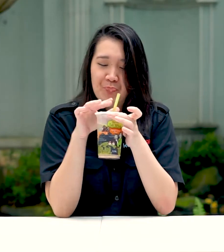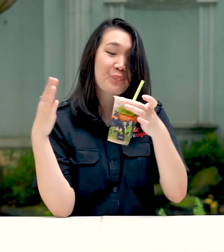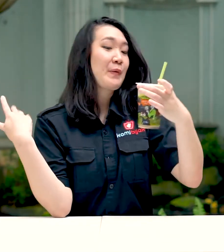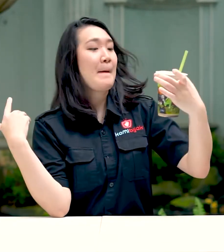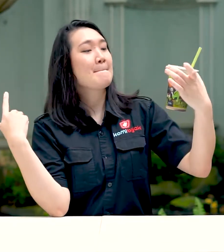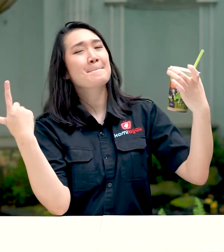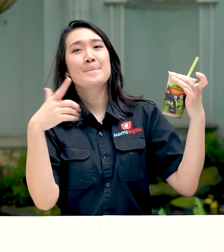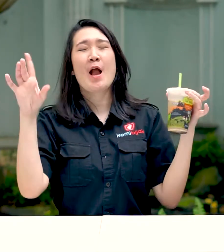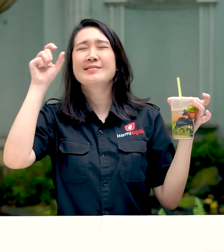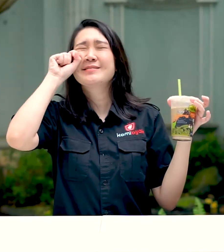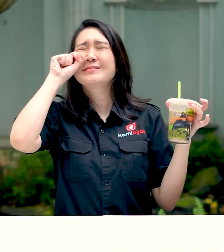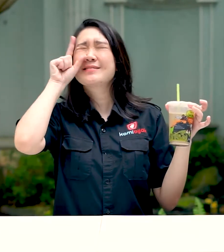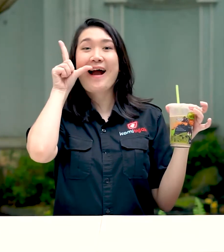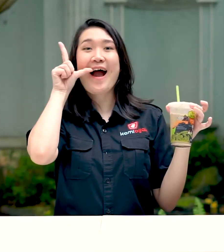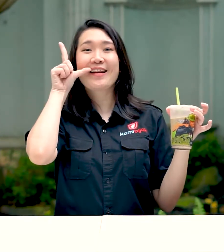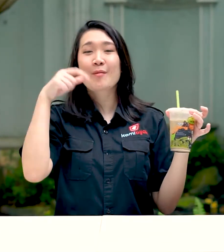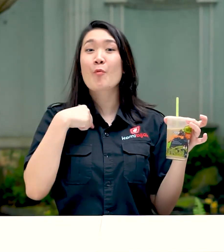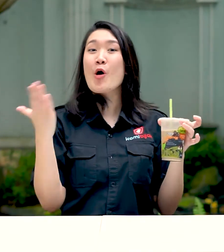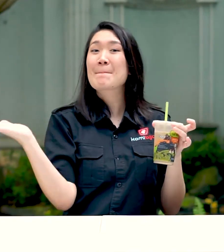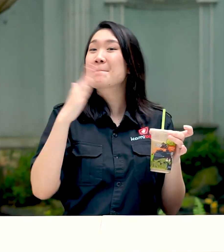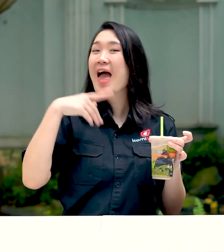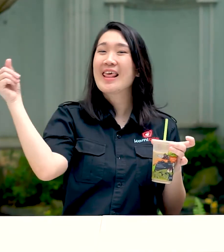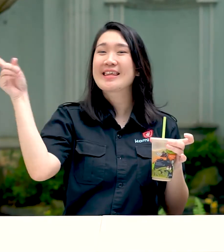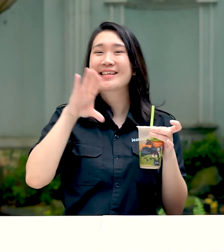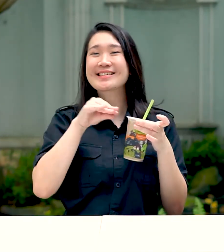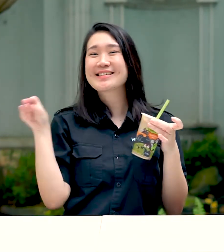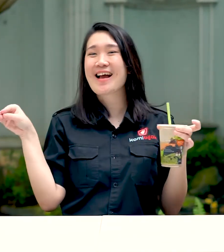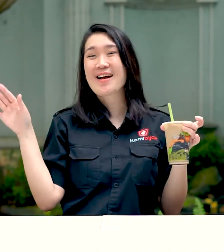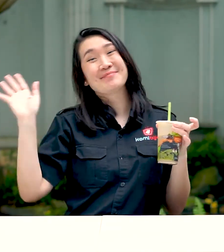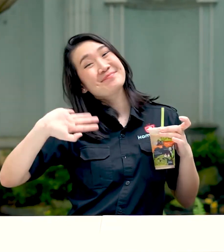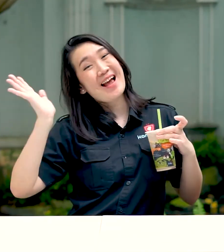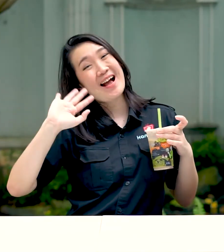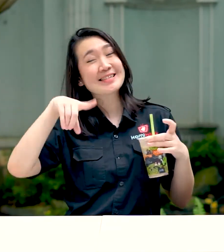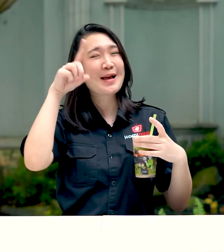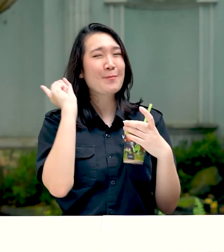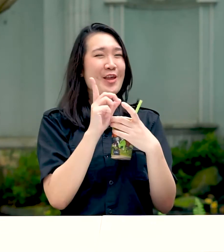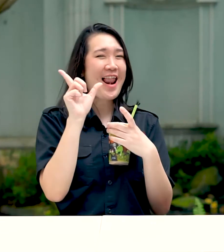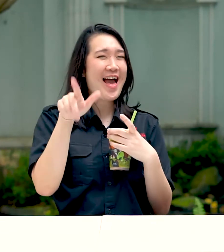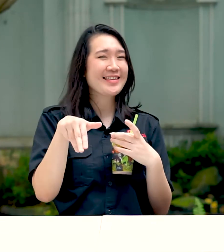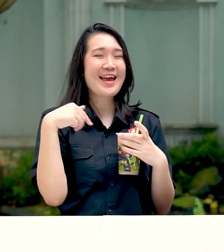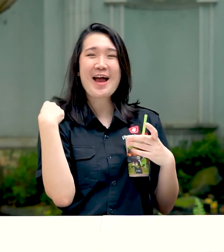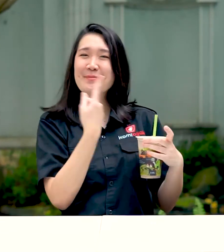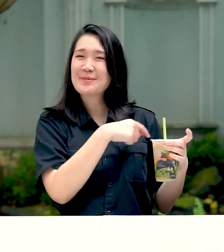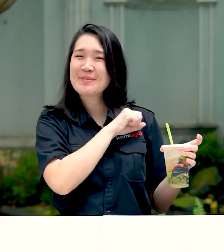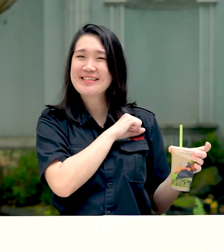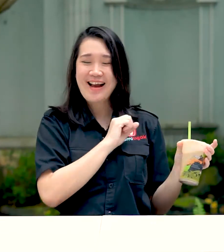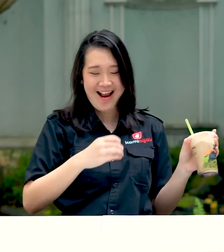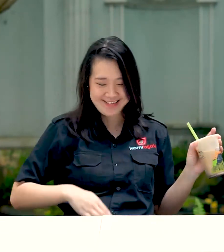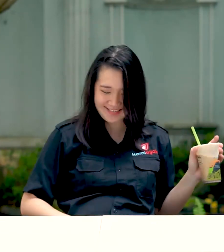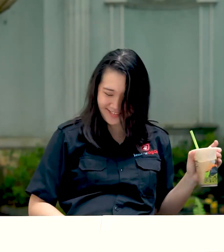Mantap! Mata saya jadi melek dan egar lagi. Oke! Harus kembali kerja. Sampai jumpa lagi di KamiBijak. Bye!